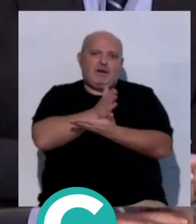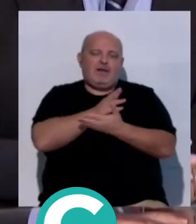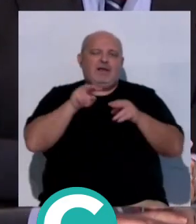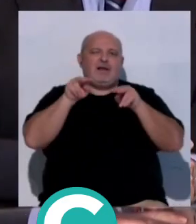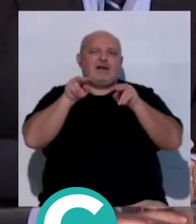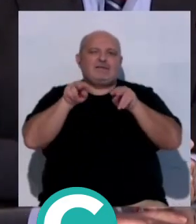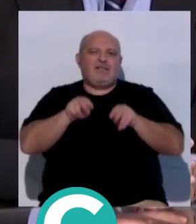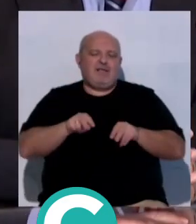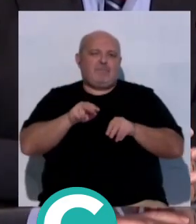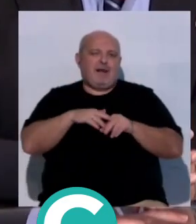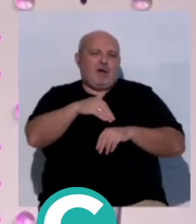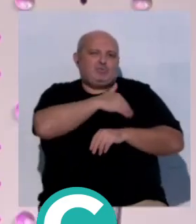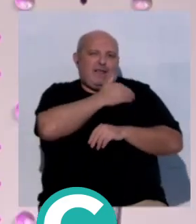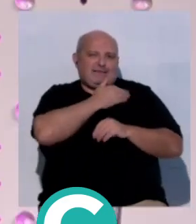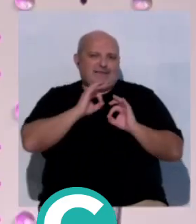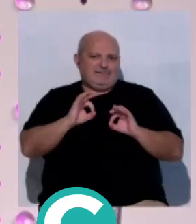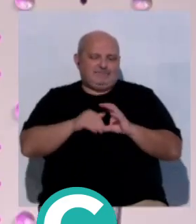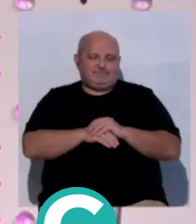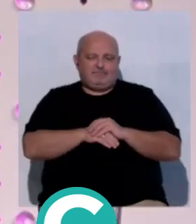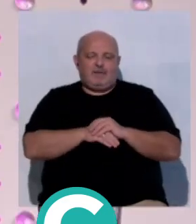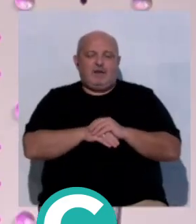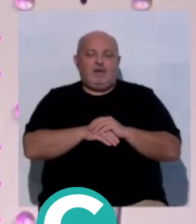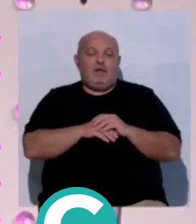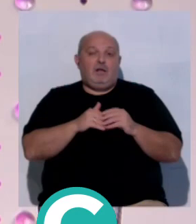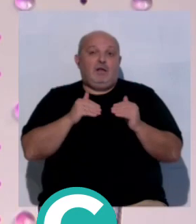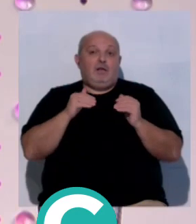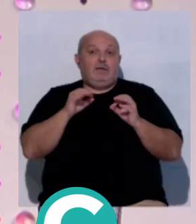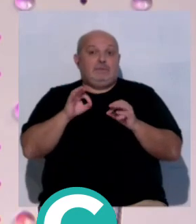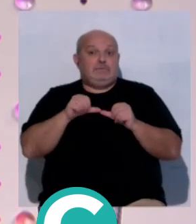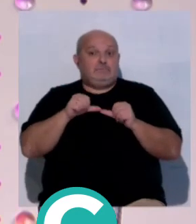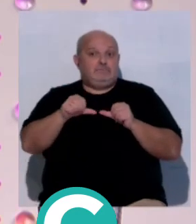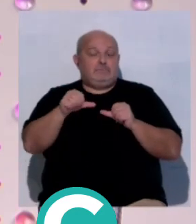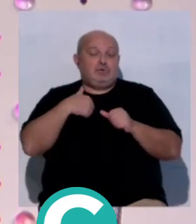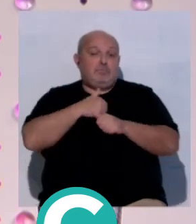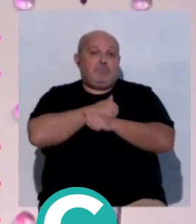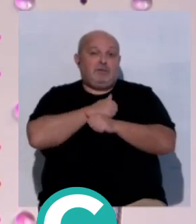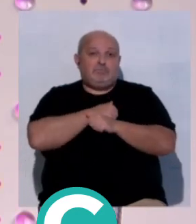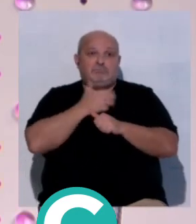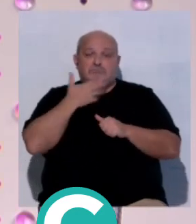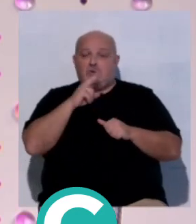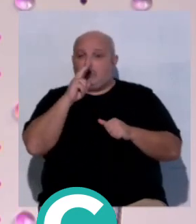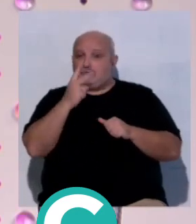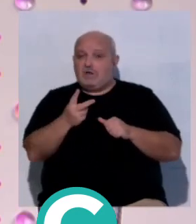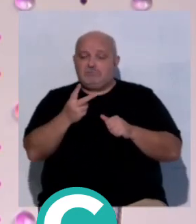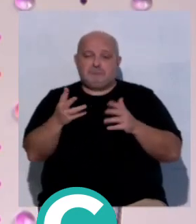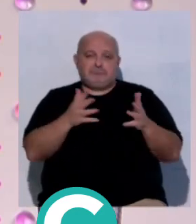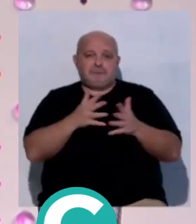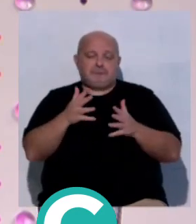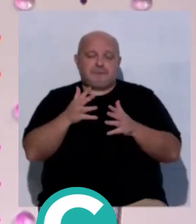eh Universitaria en principio eh yo espero que en un par de años podramos tener esa esa obra